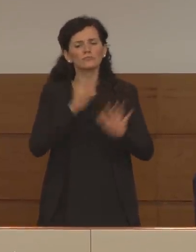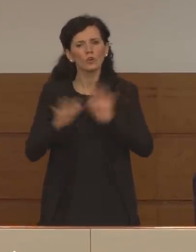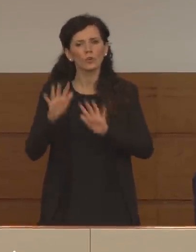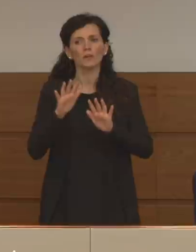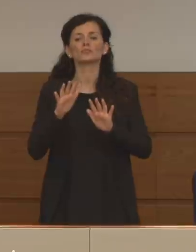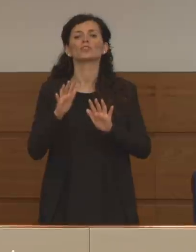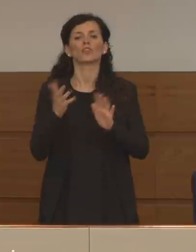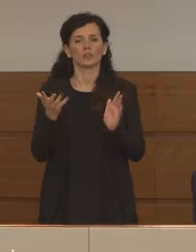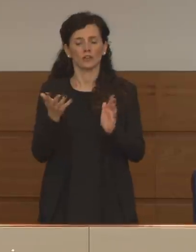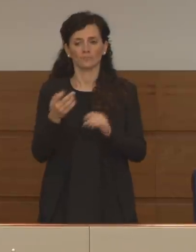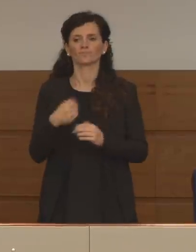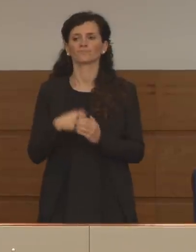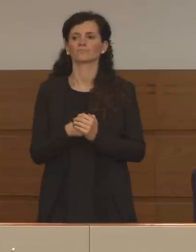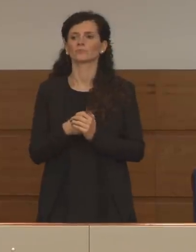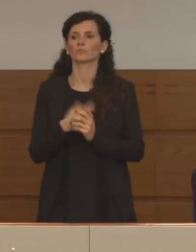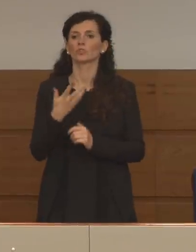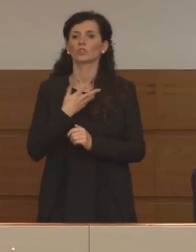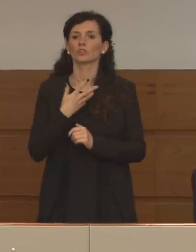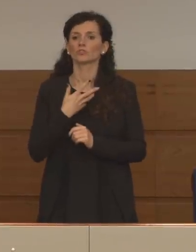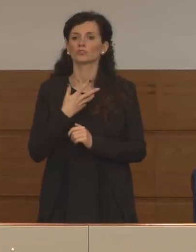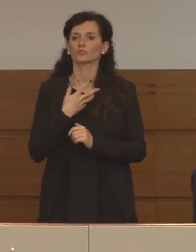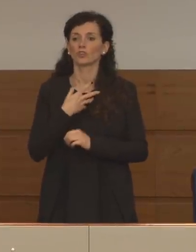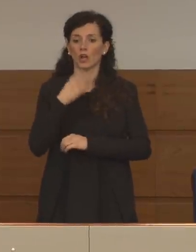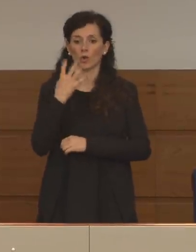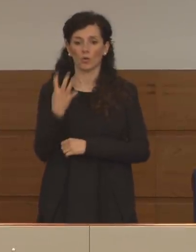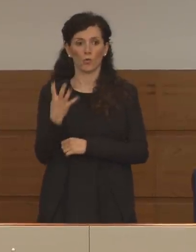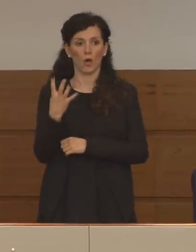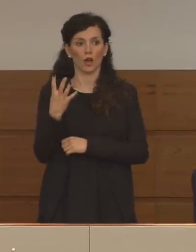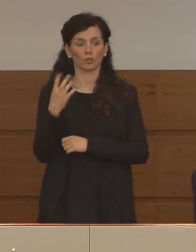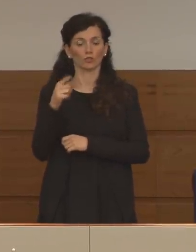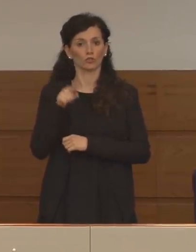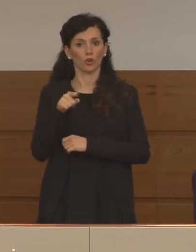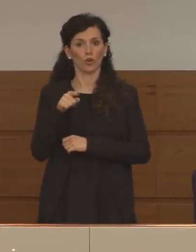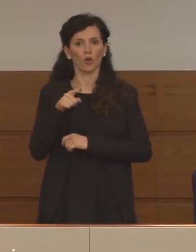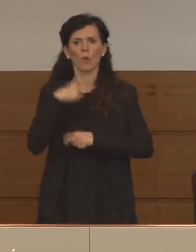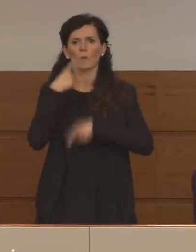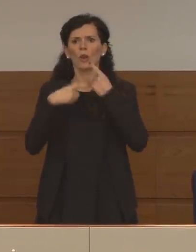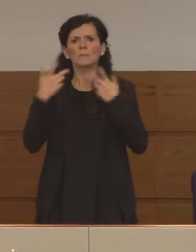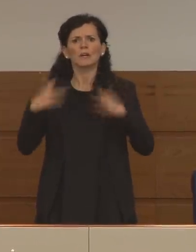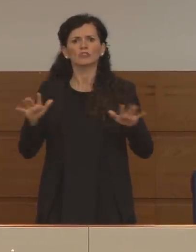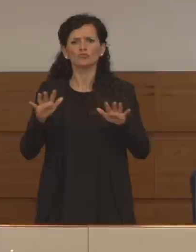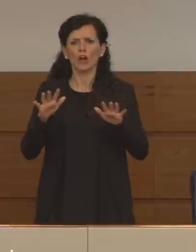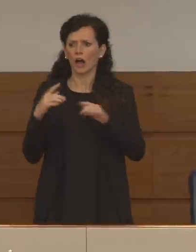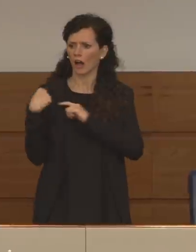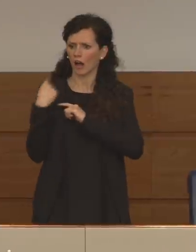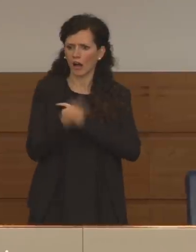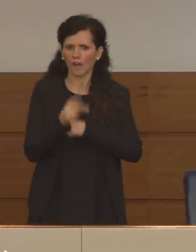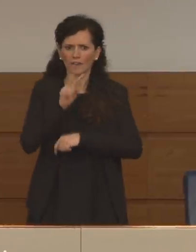4 polemiche in meno di 24 ore, permettetemi di dire che il Dipartimento